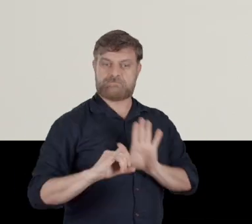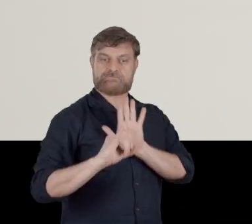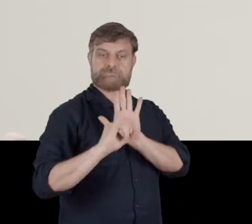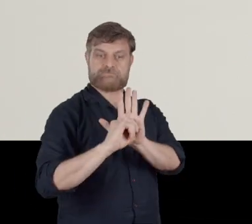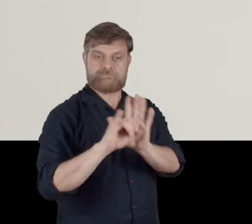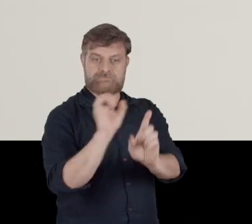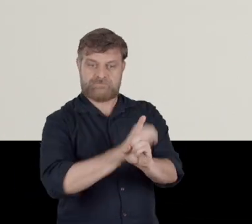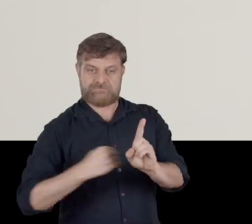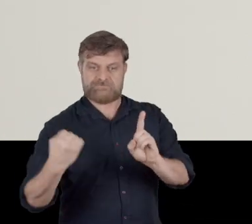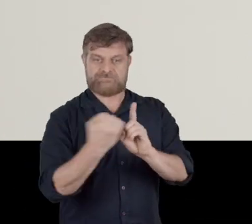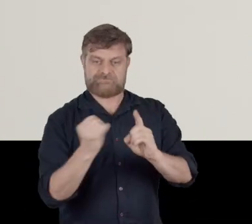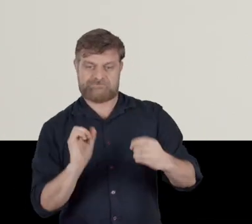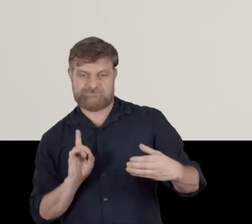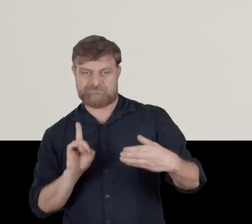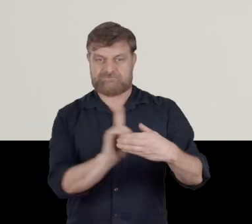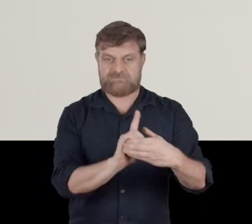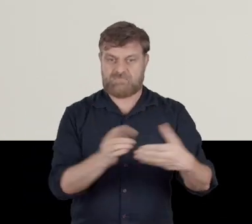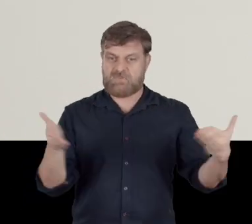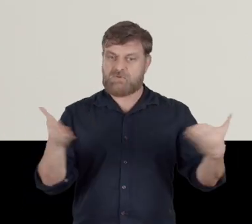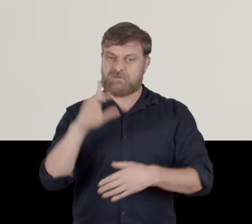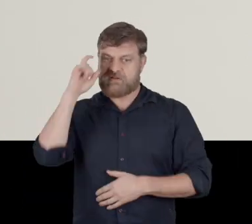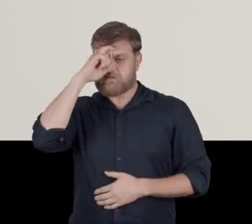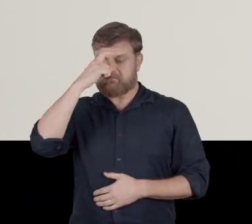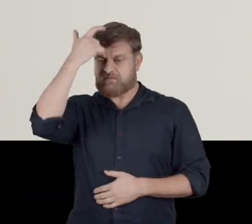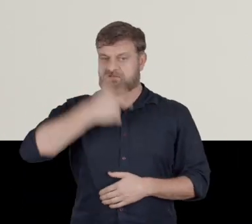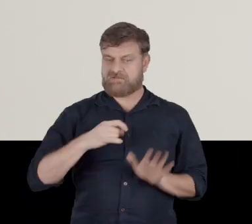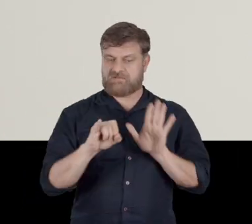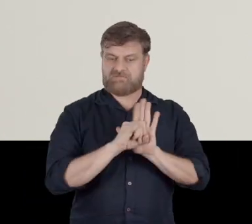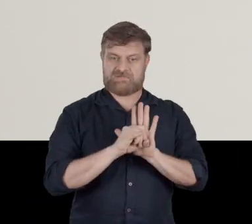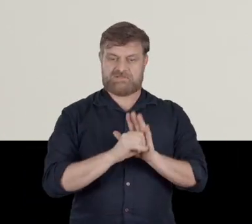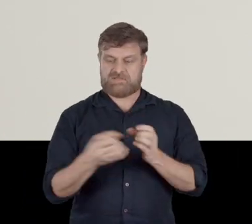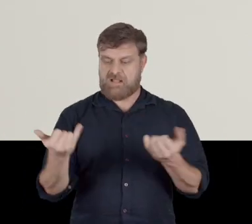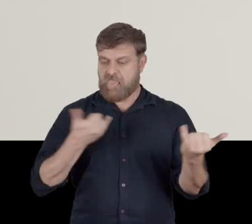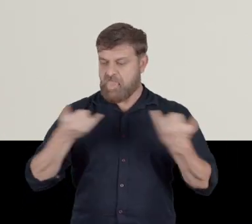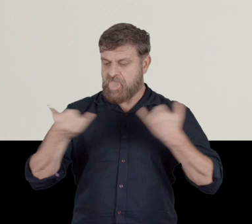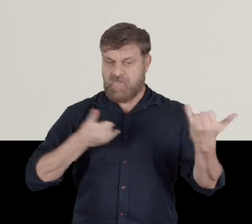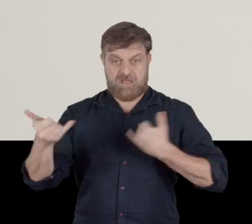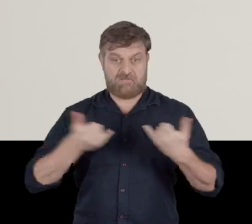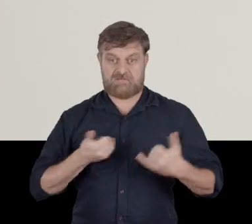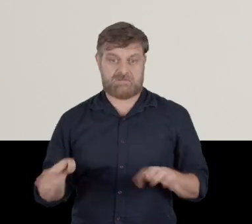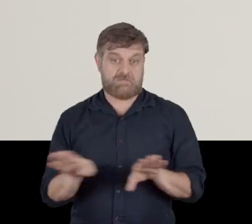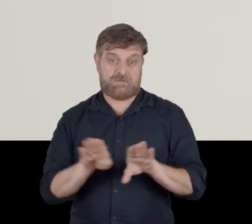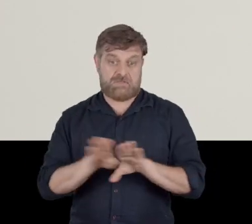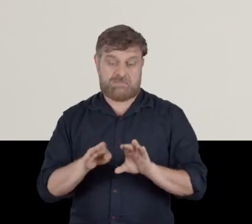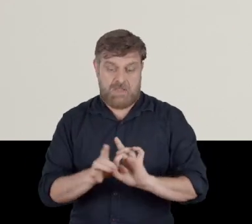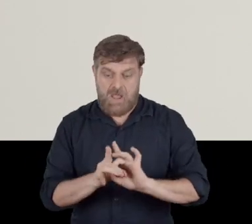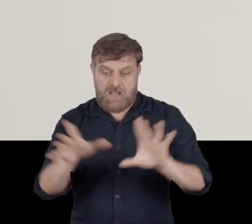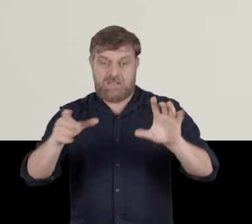para mostrar quem a pessoa é, e hoje é difícil você mostrar quem você é, porque você tem muita informação e você tem muita abertura